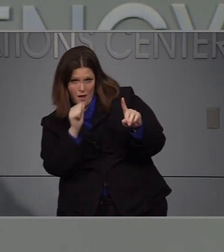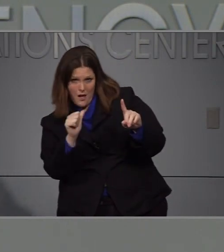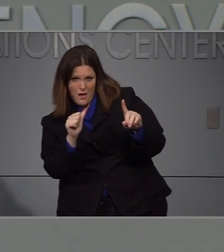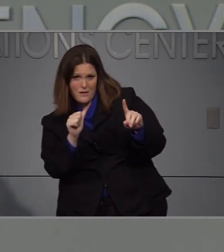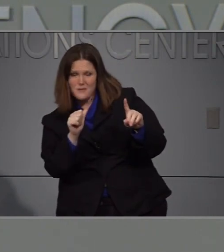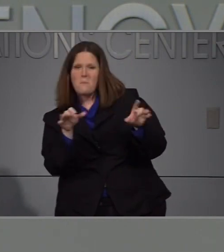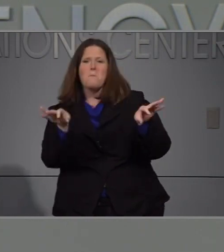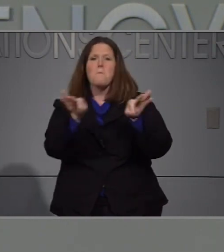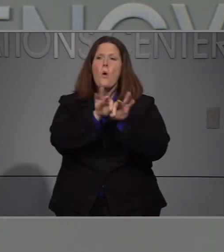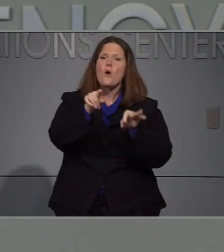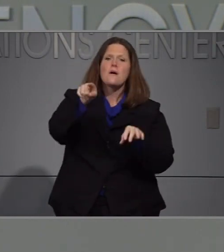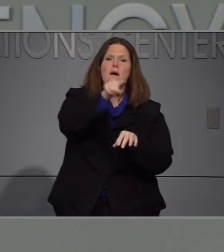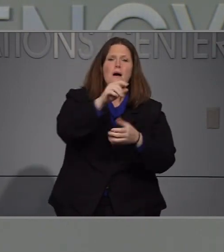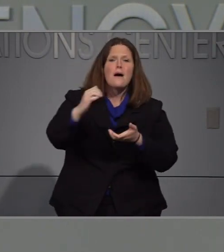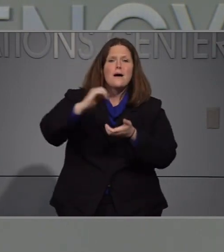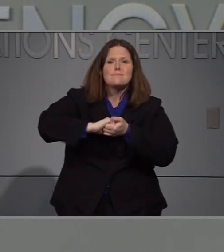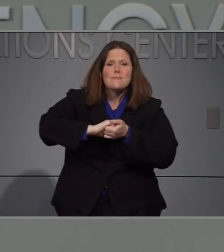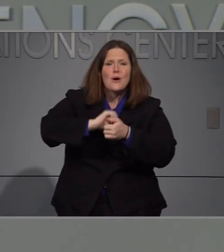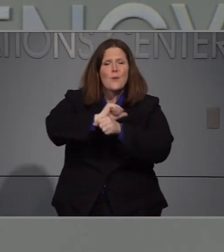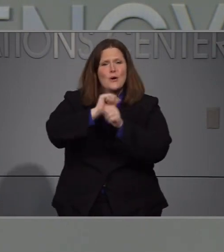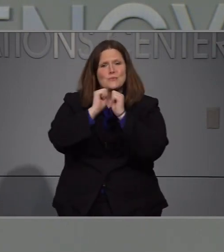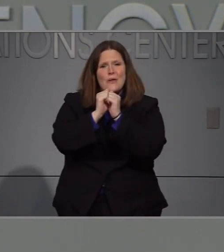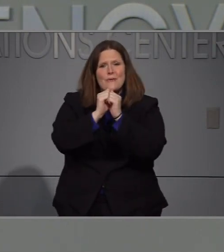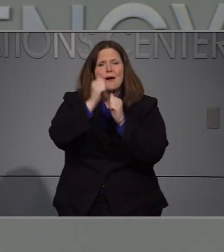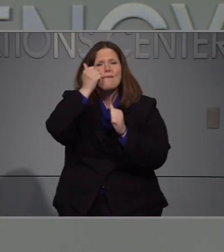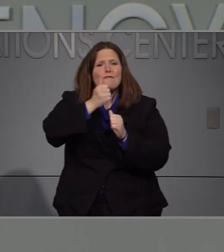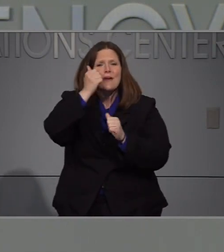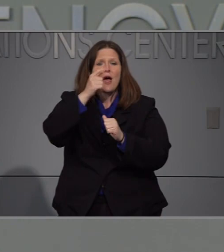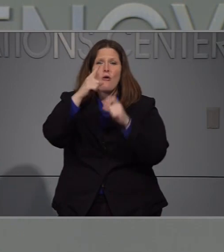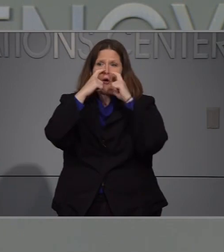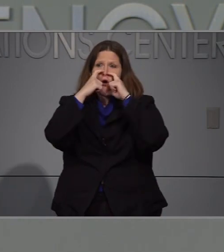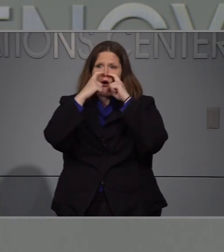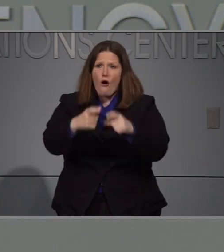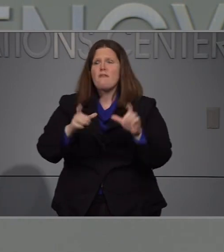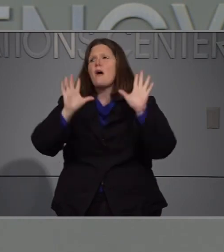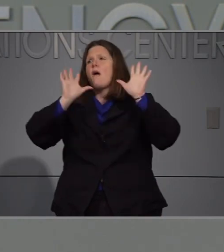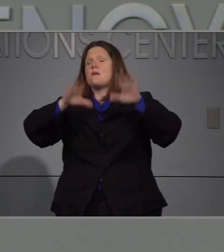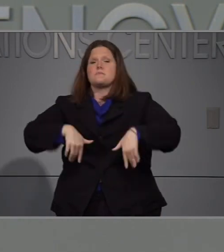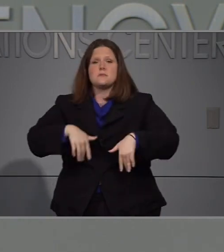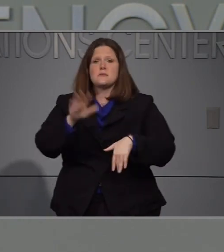tiempo y que todo mundo lo haga todos los días no podemos dejar besarlas